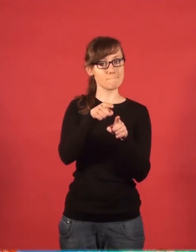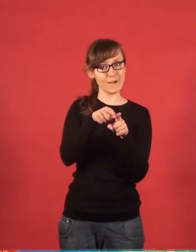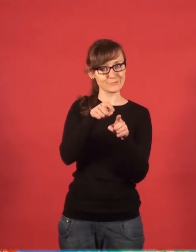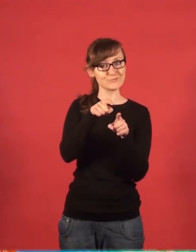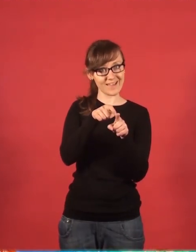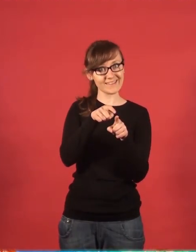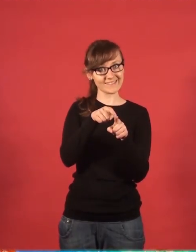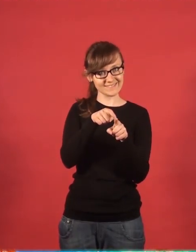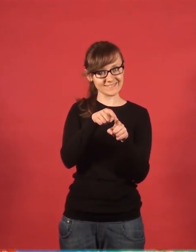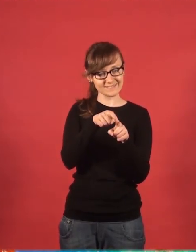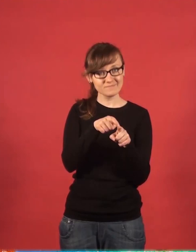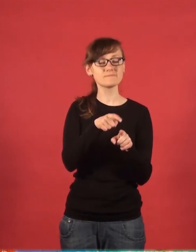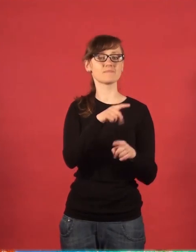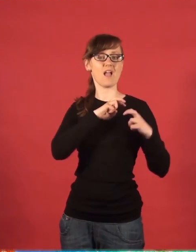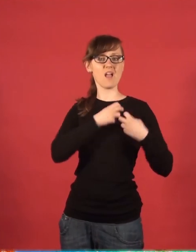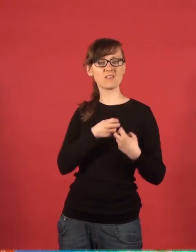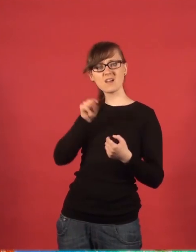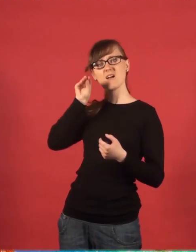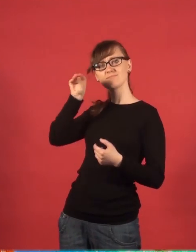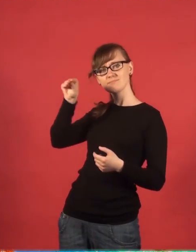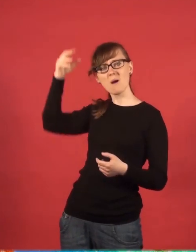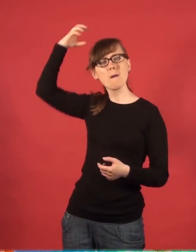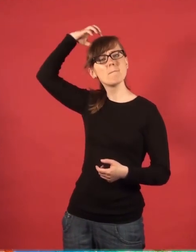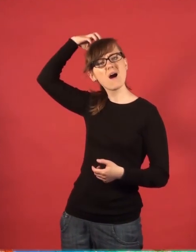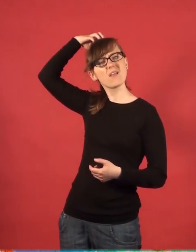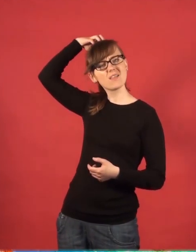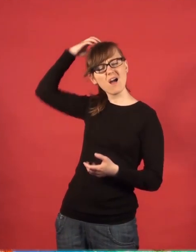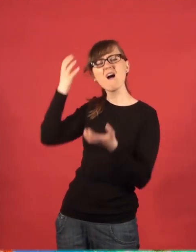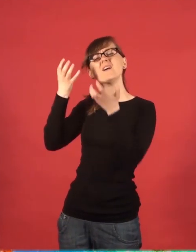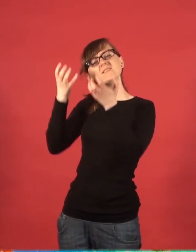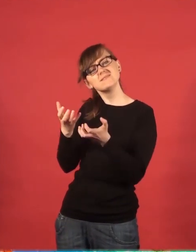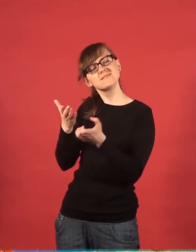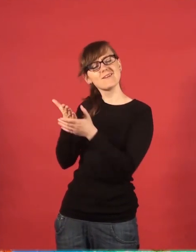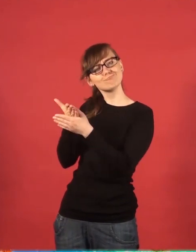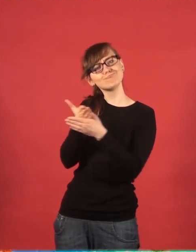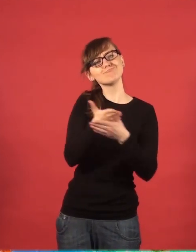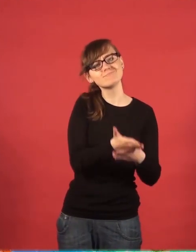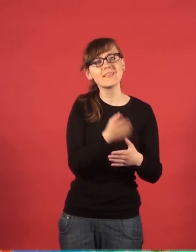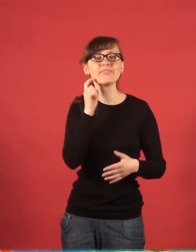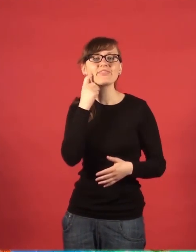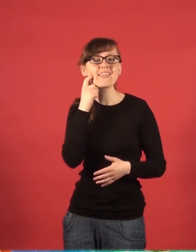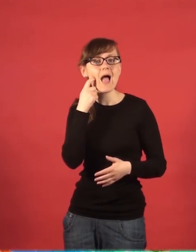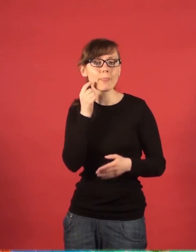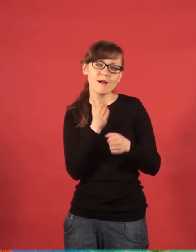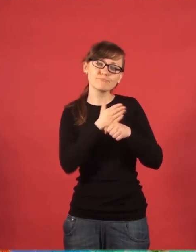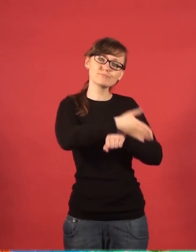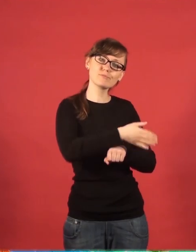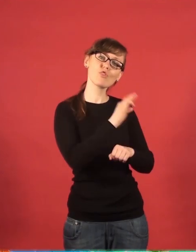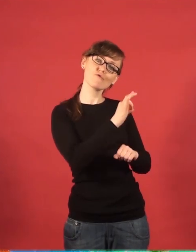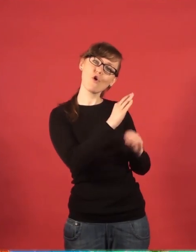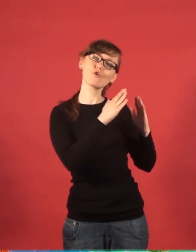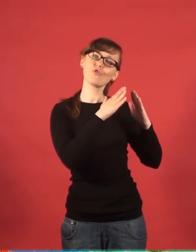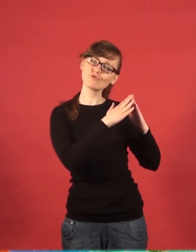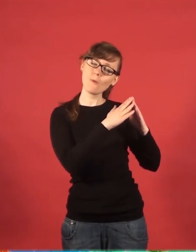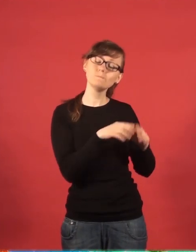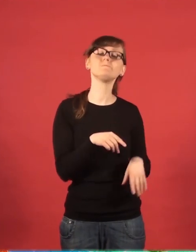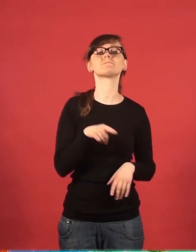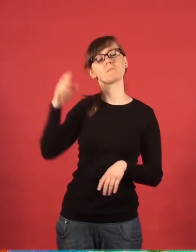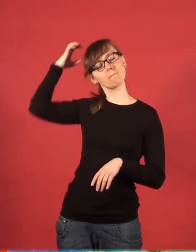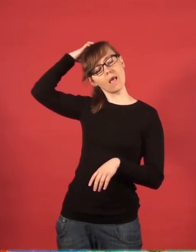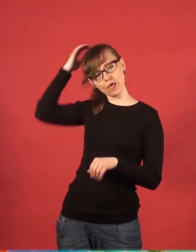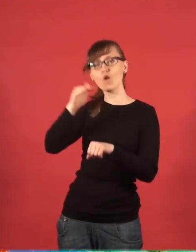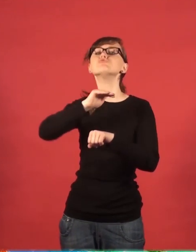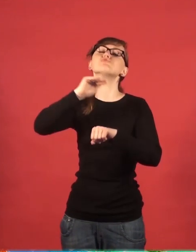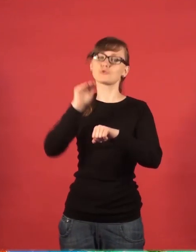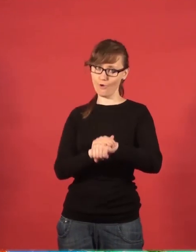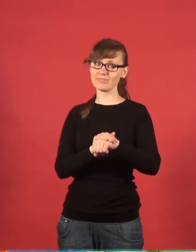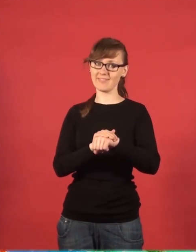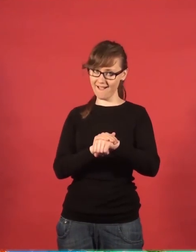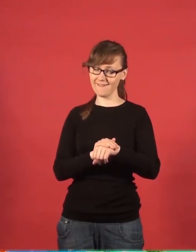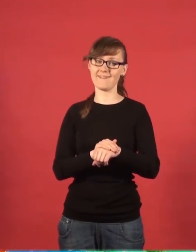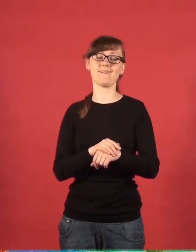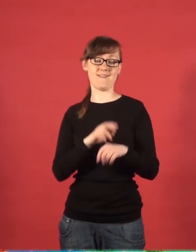W październiku Maryla pozwoliła Ani zaprosić Dianę na podwieczorek.